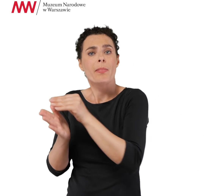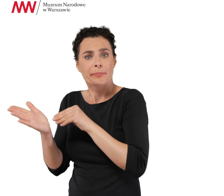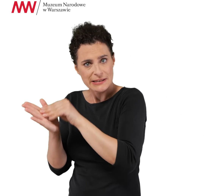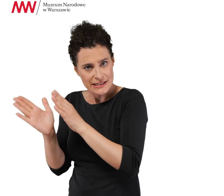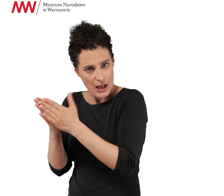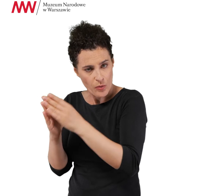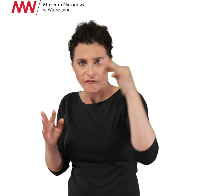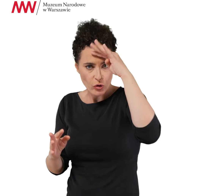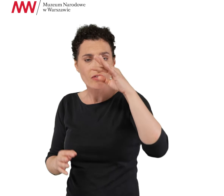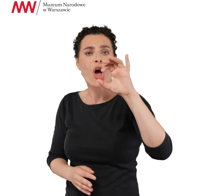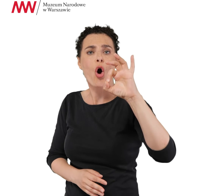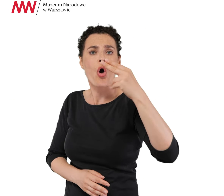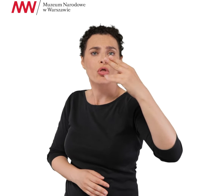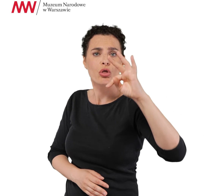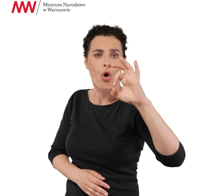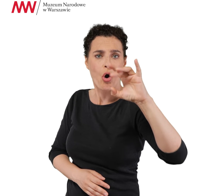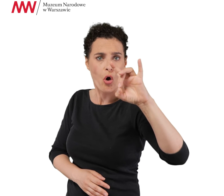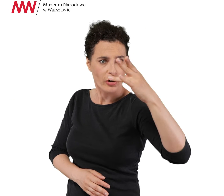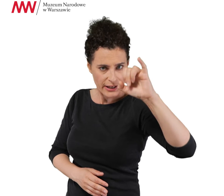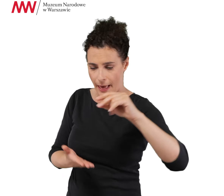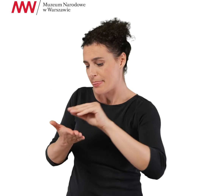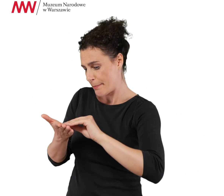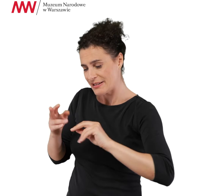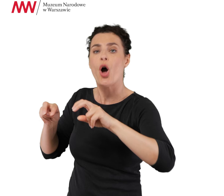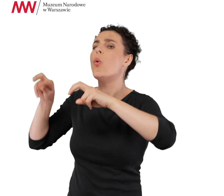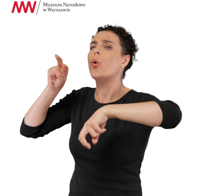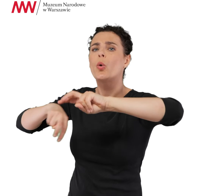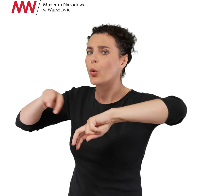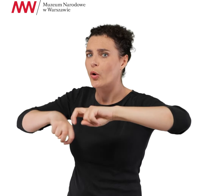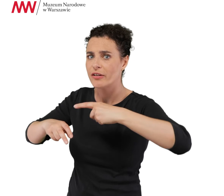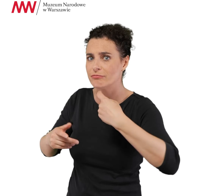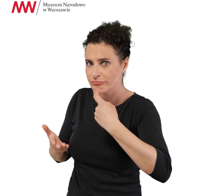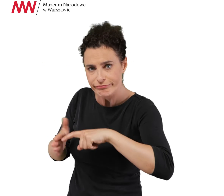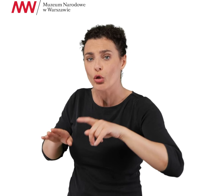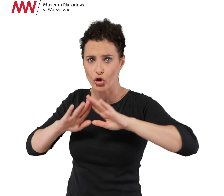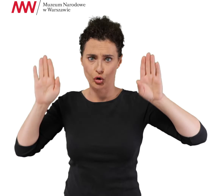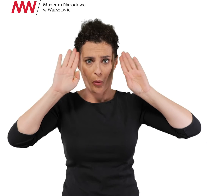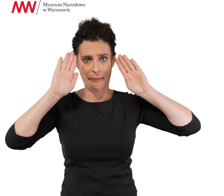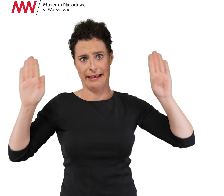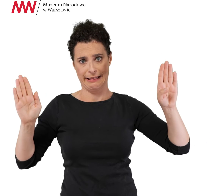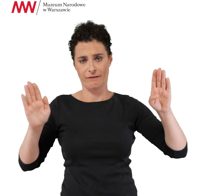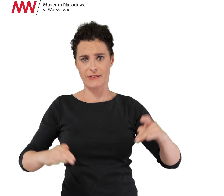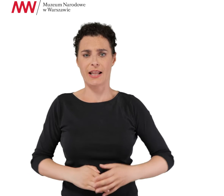w pismach z zakresu ontologii uznał on ruch - jako zjawisko obiektywne -